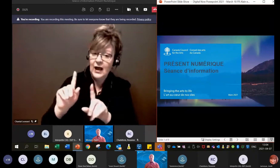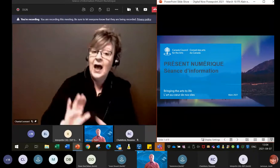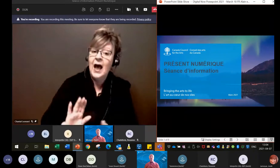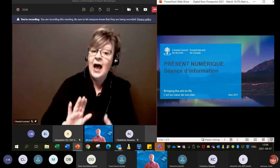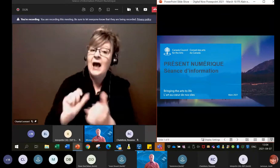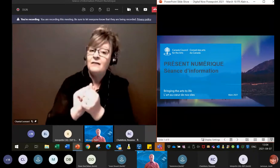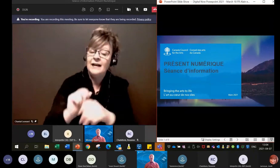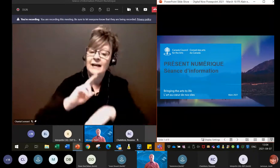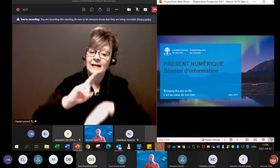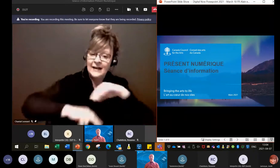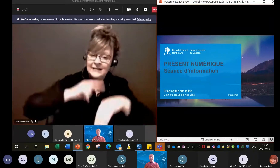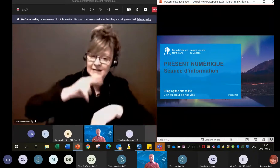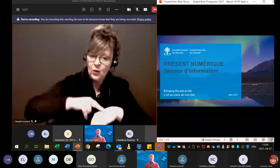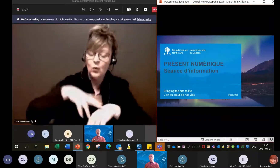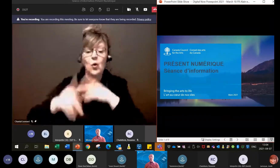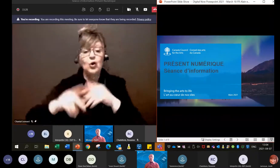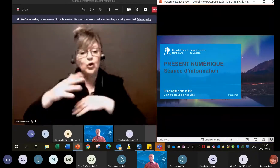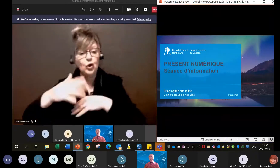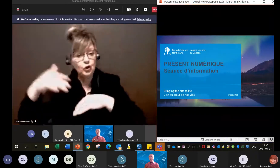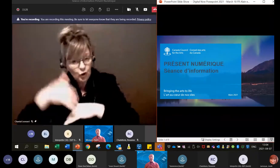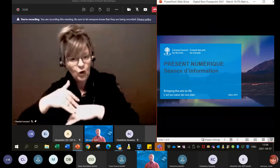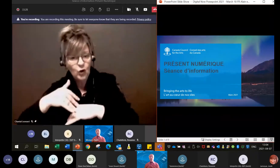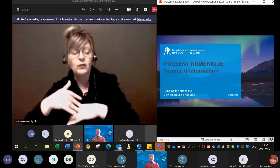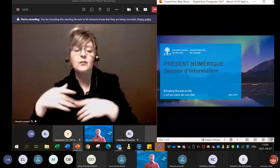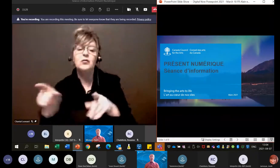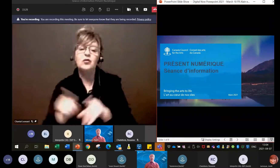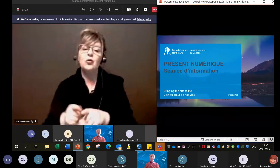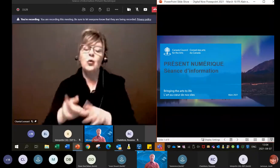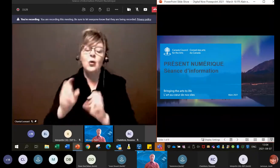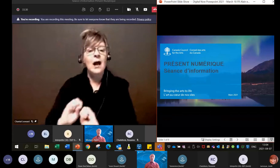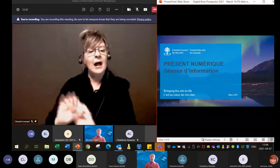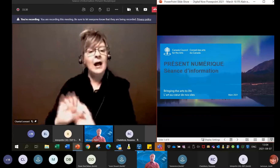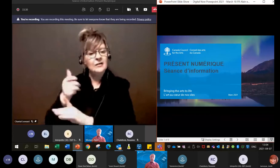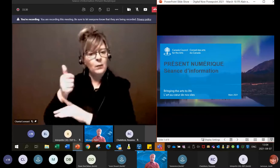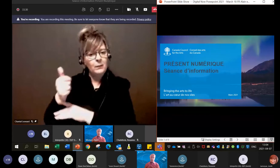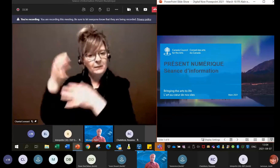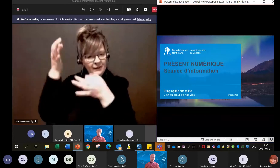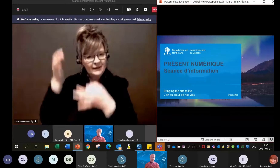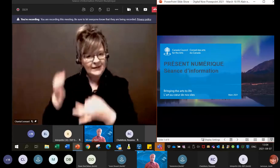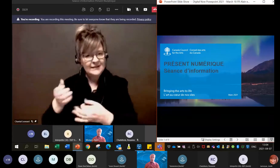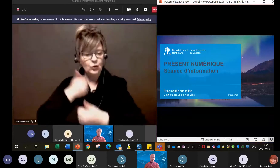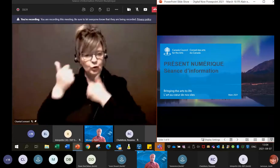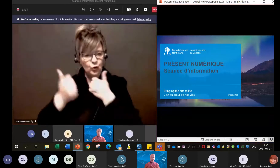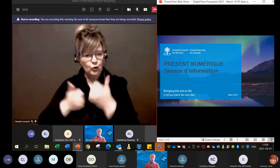autochtones quant à la reconnaissance de